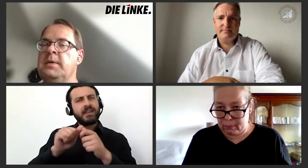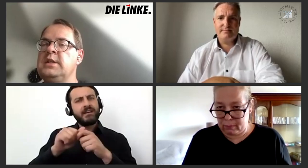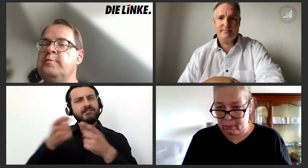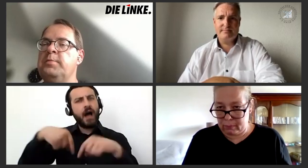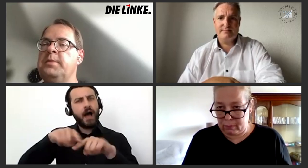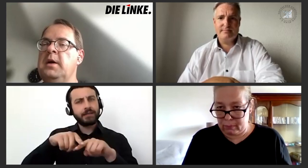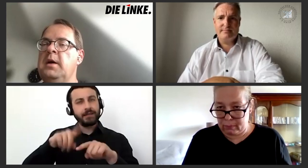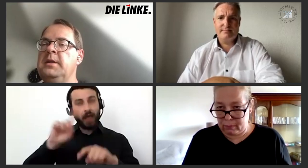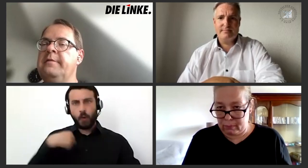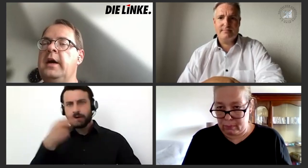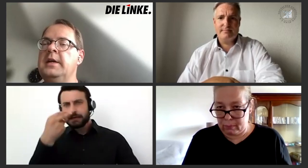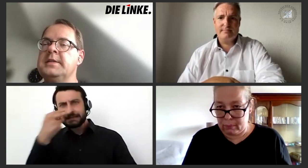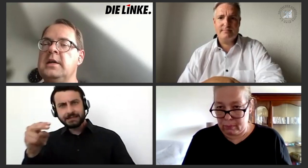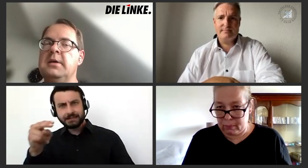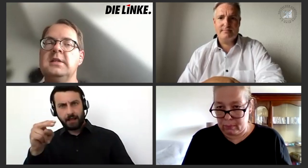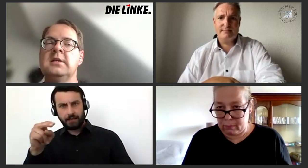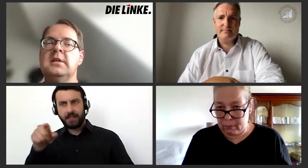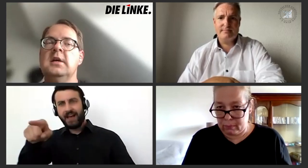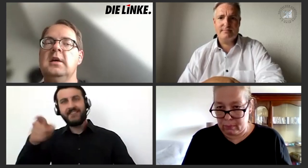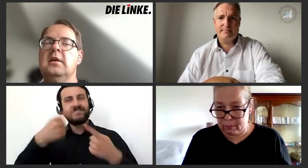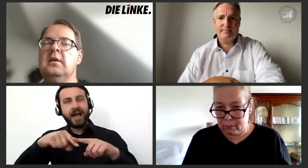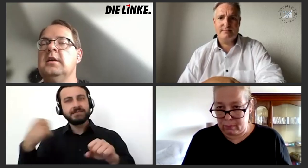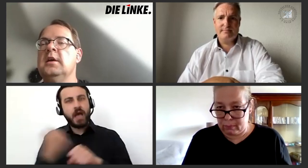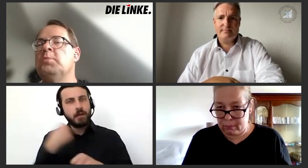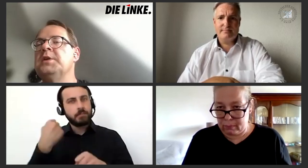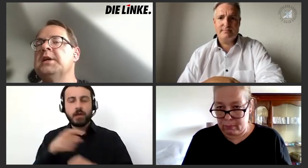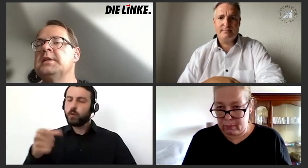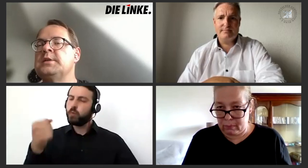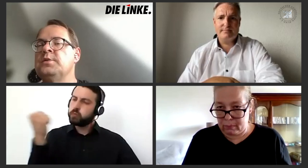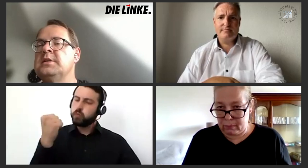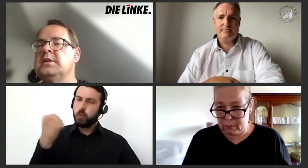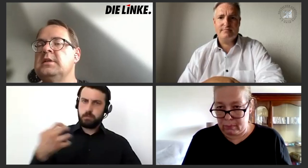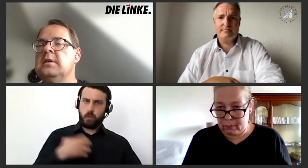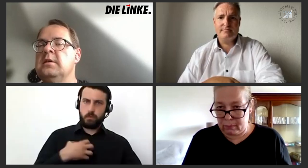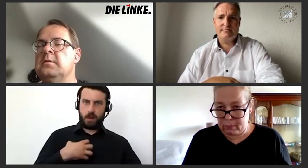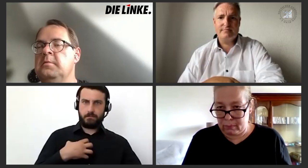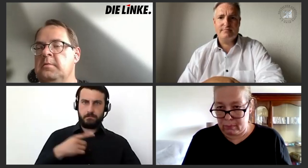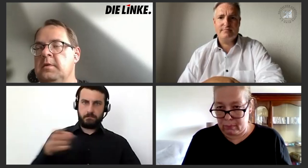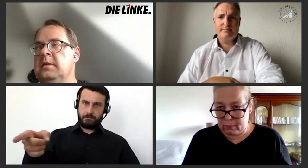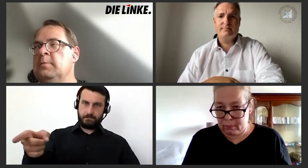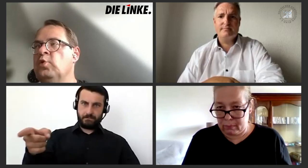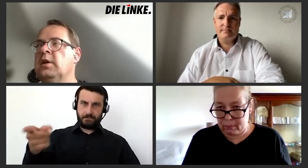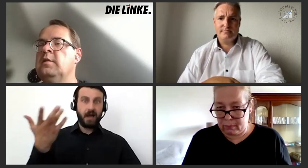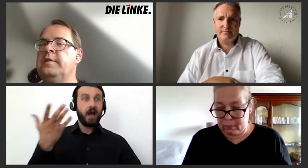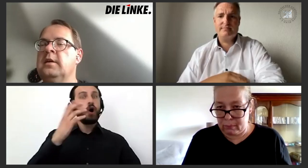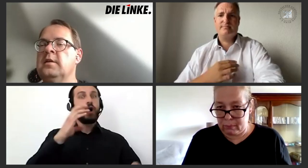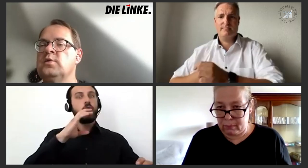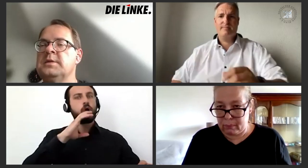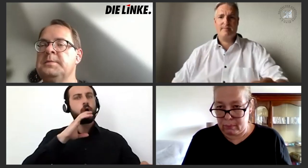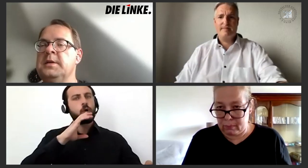untergekommen, die Probleme haben in der Vereinsarbeit in der Kommunikation,